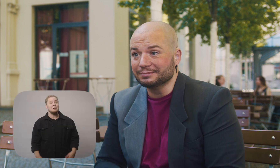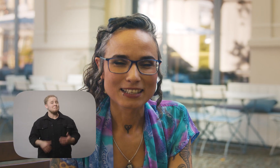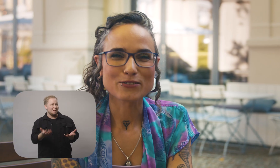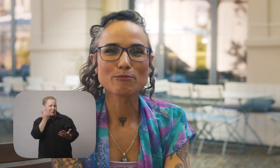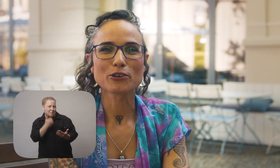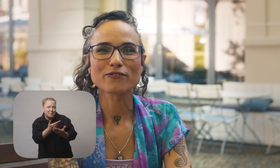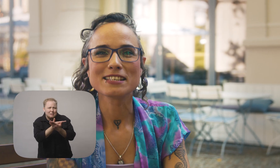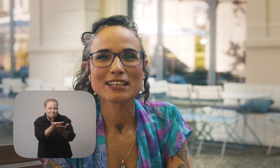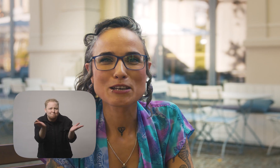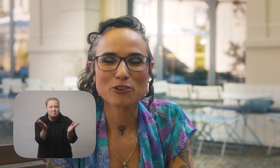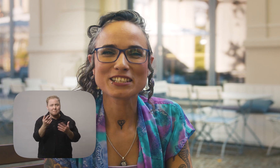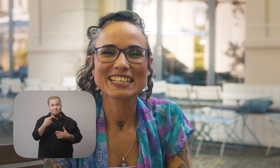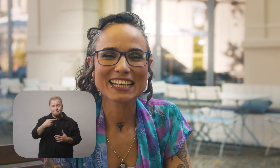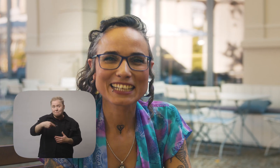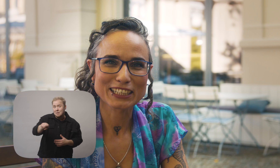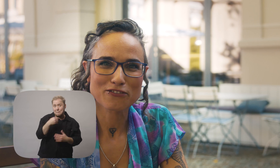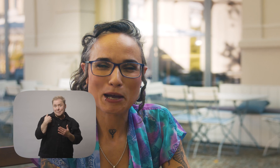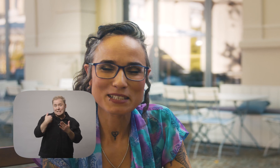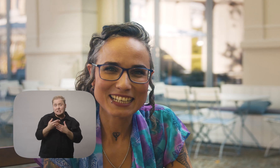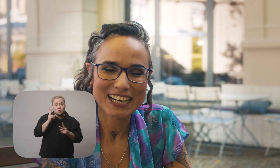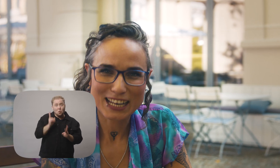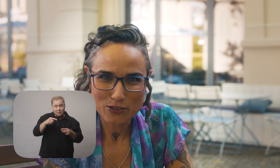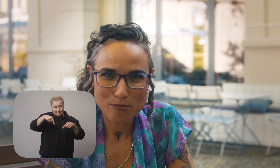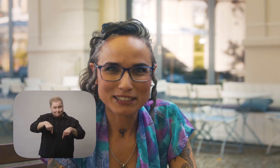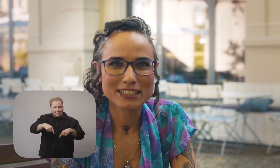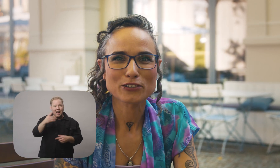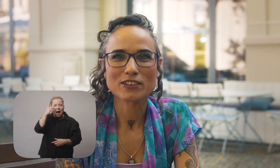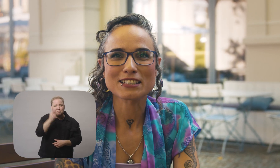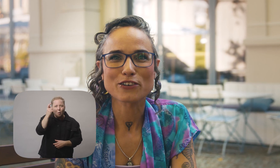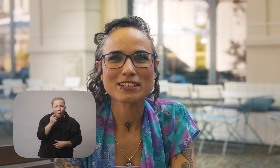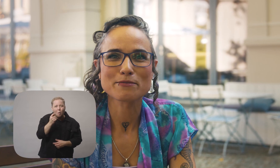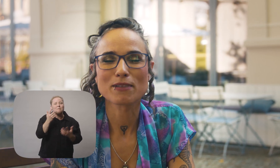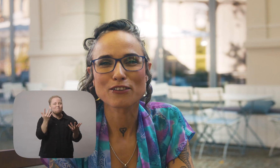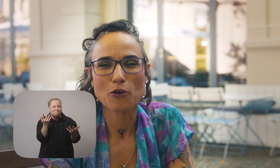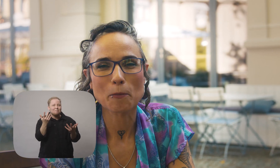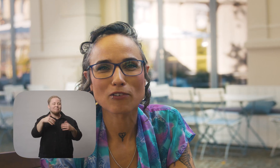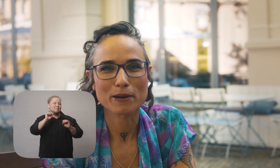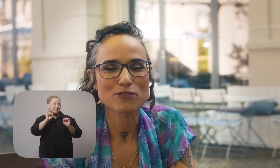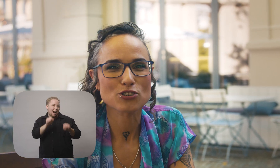So liebe Leute, falls ihr immer noch nicht die Gelegenheit ergriffen habt, hier den Kanal zu abonnieren und auf der sagwas Plattform vorbeizuschauen.